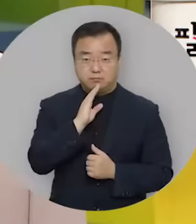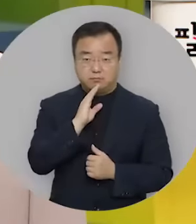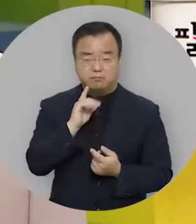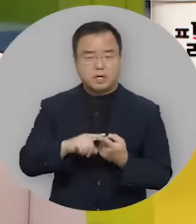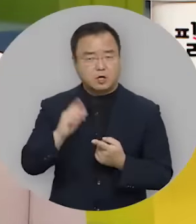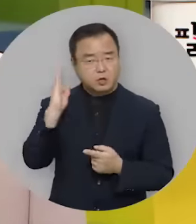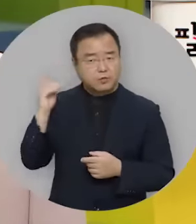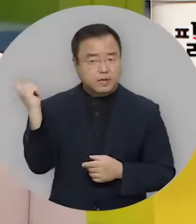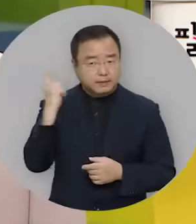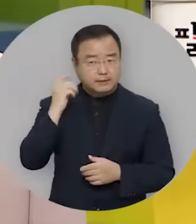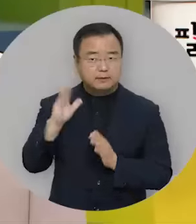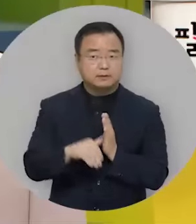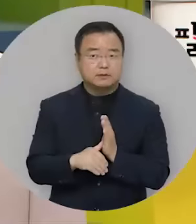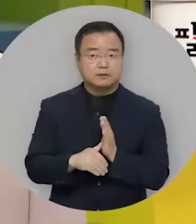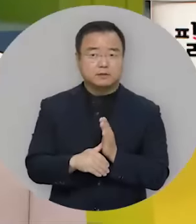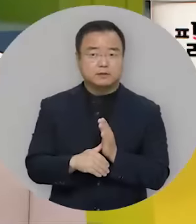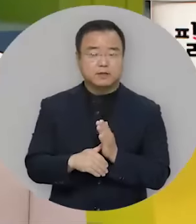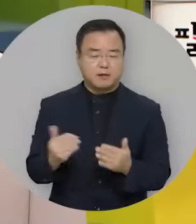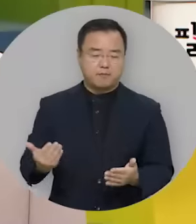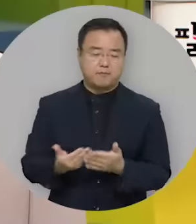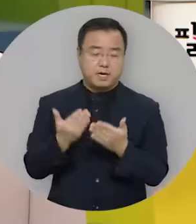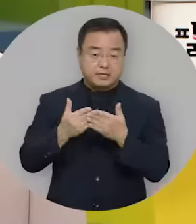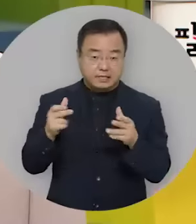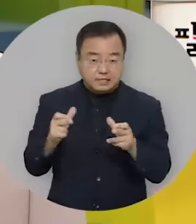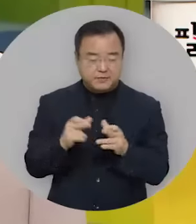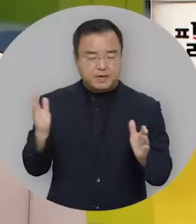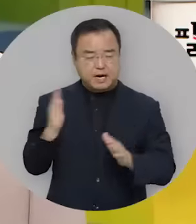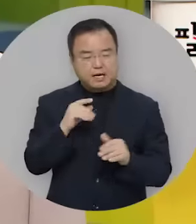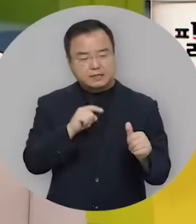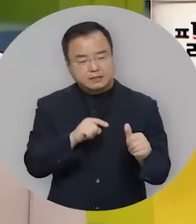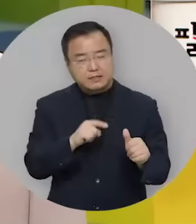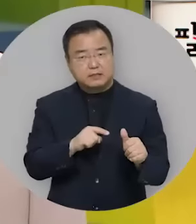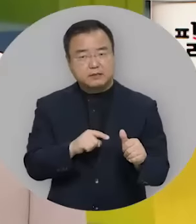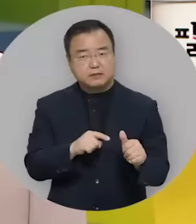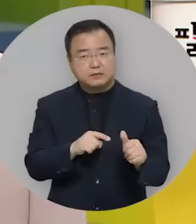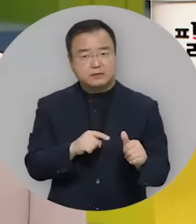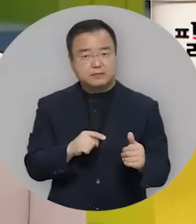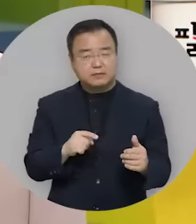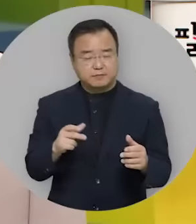그 얘기를 들을 때 이 발달장애가 있는 사람들이